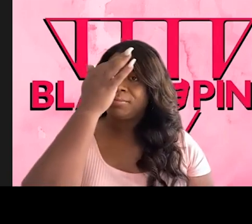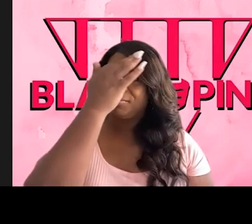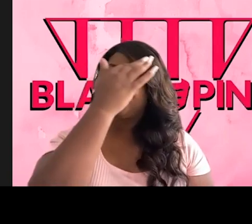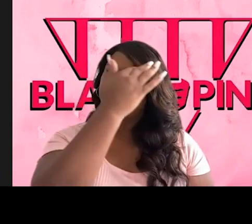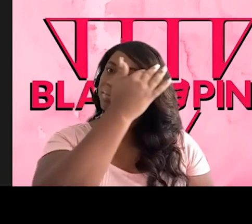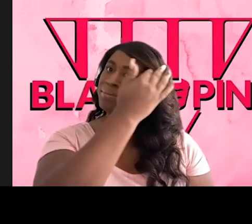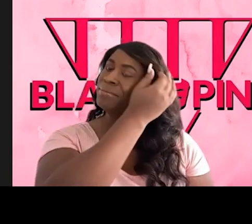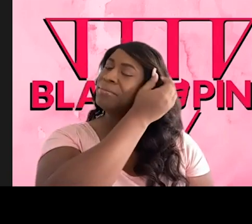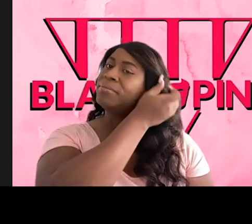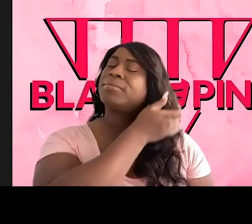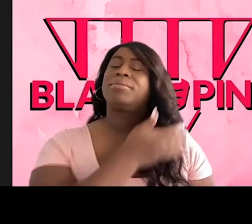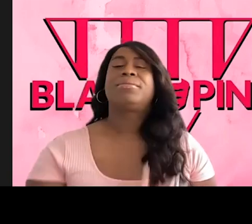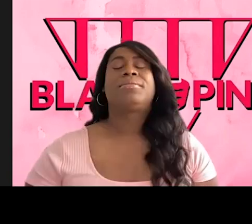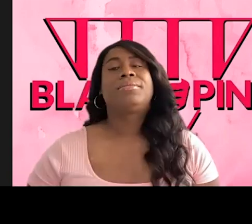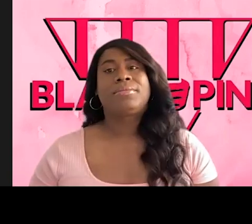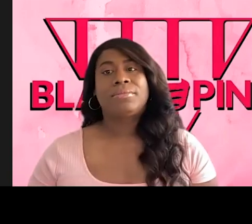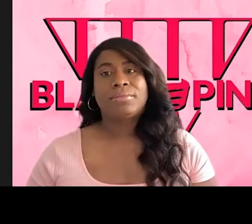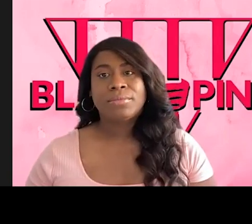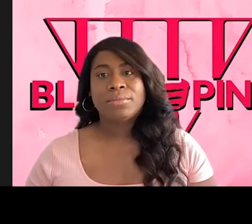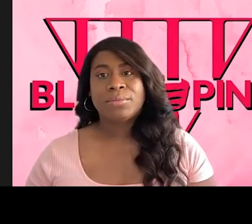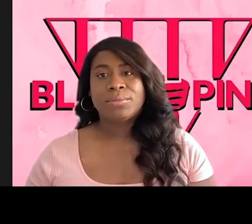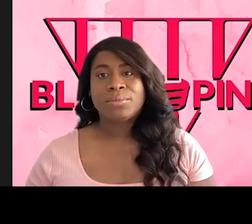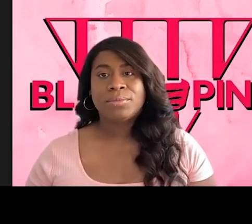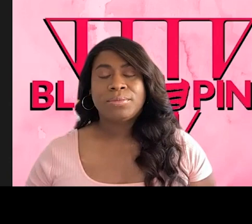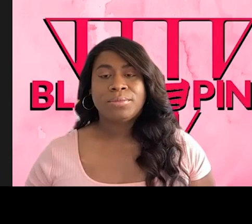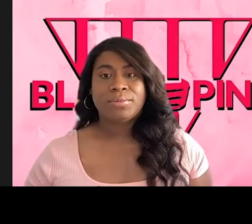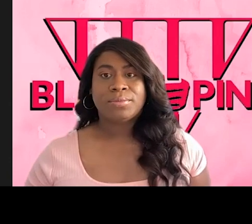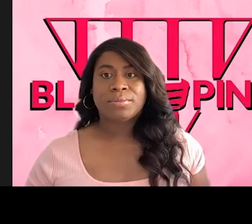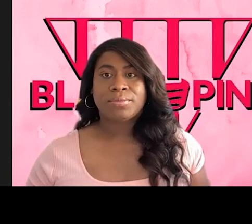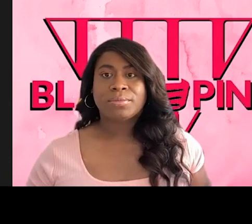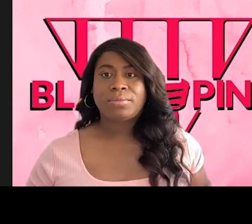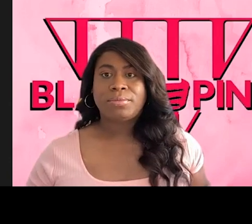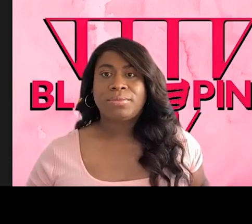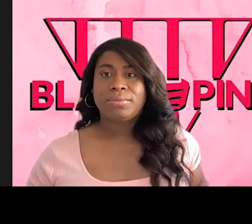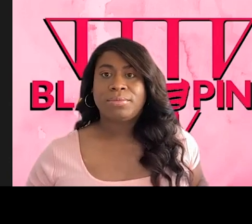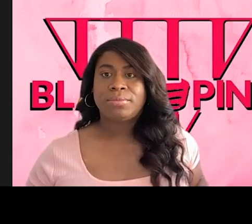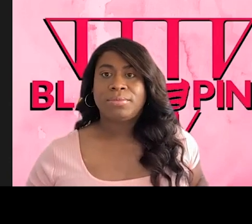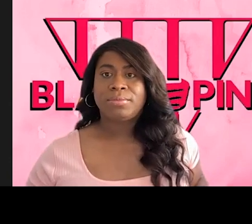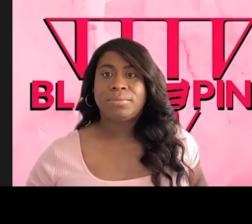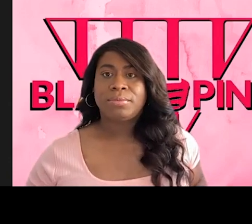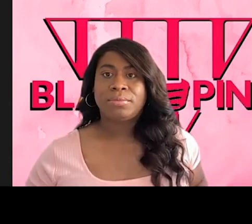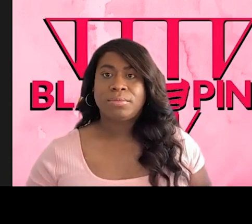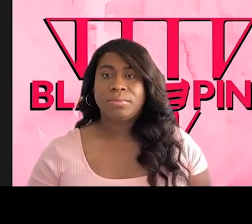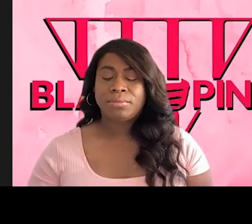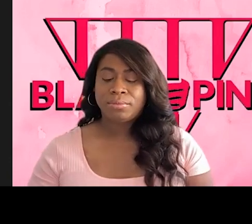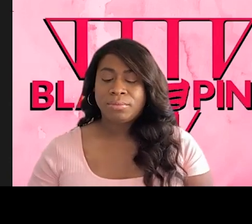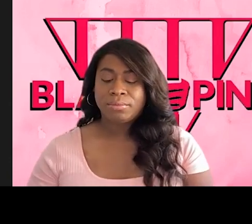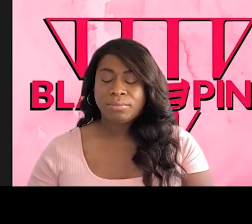Es un gran honor estar aquí contigo hoy y tenerte en este evento. Me pregunto si puedes contarnos un poco